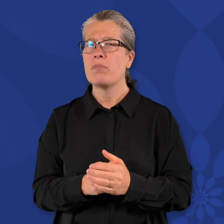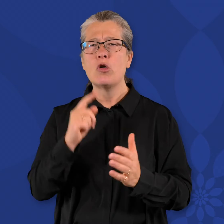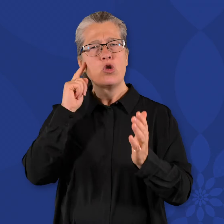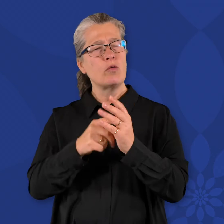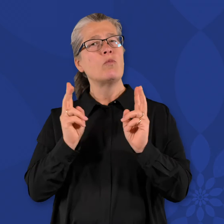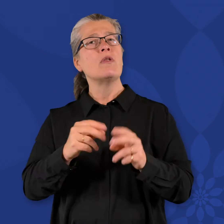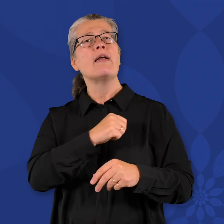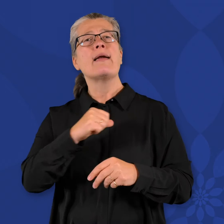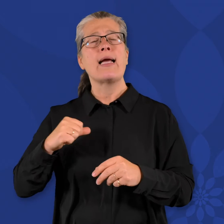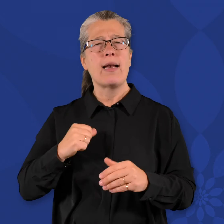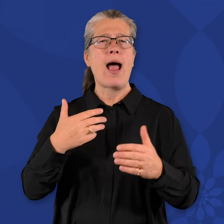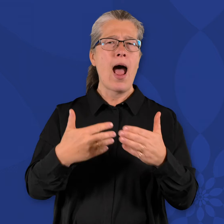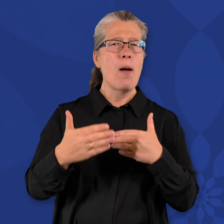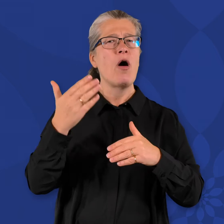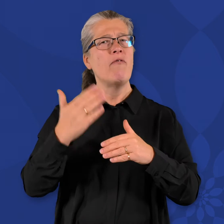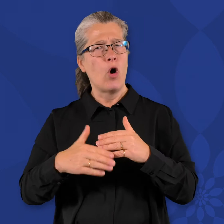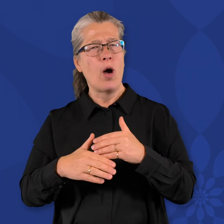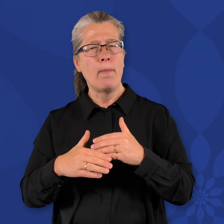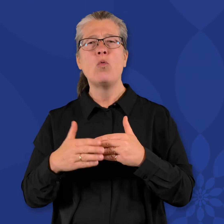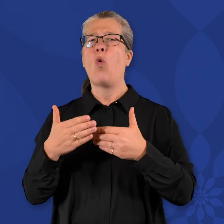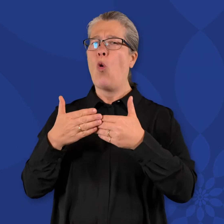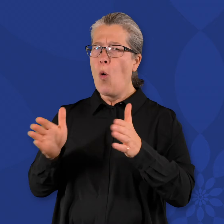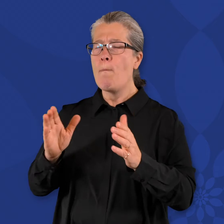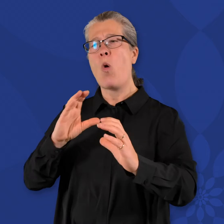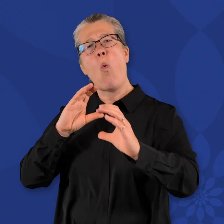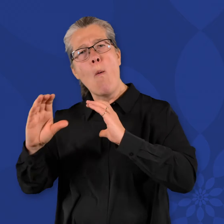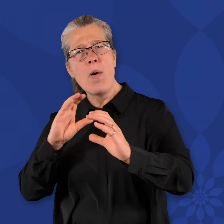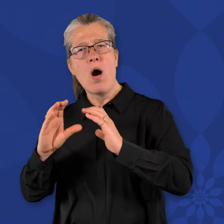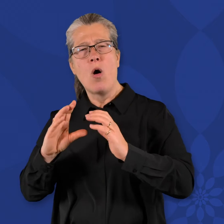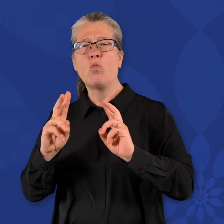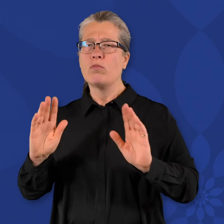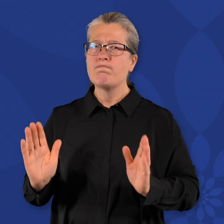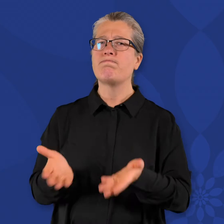Avsikten var också att öka öppenheten i beredningen och uppmuntra till dialog, -